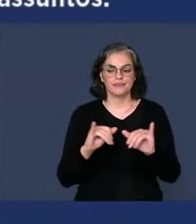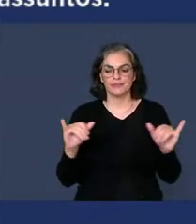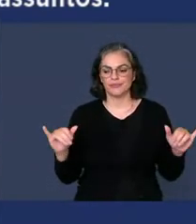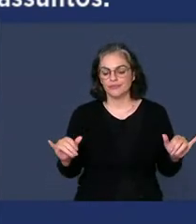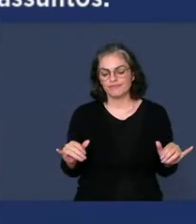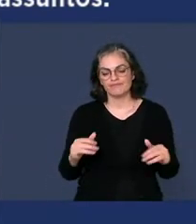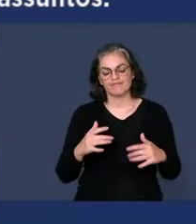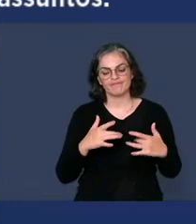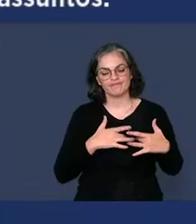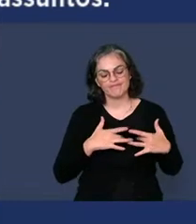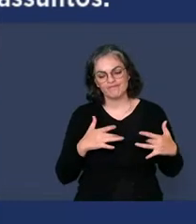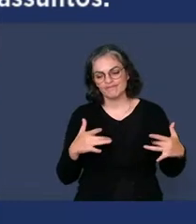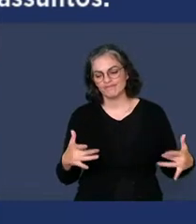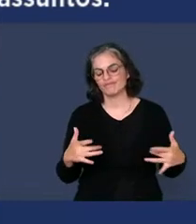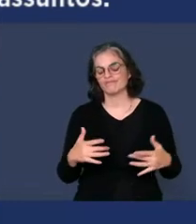DEIXAR AQUI, DESDE JÁ , A NOSSA SOLIDARIEDADE, DESEJAR